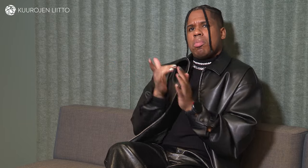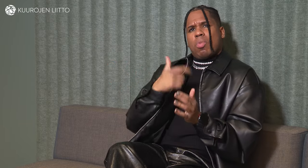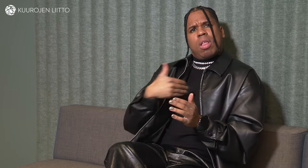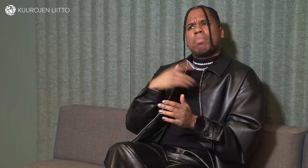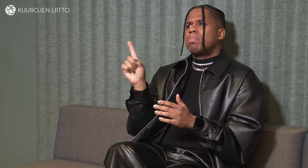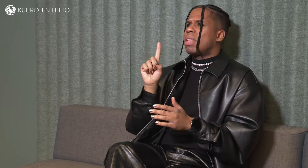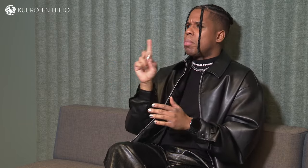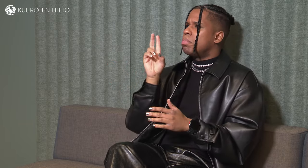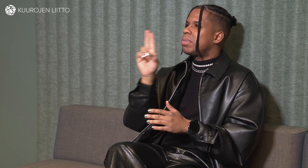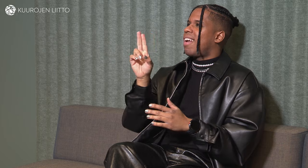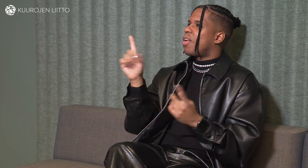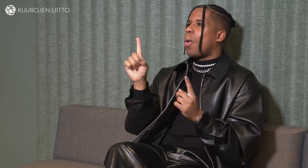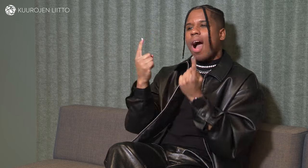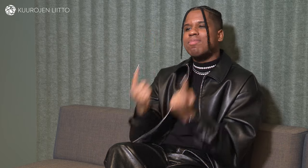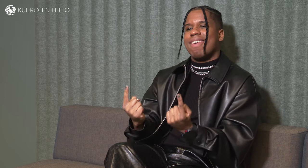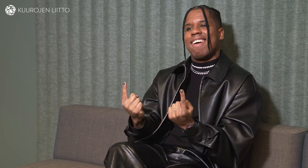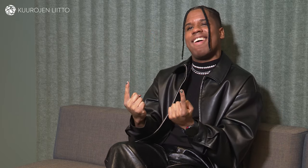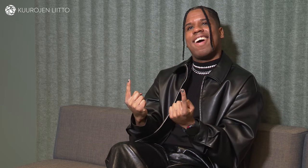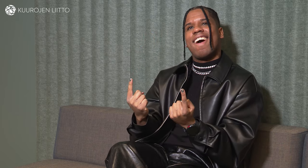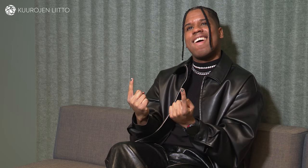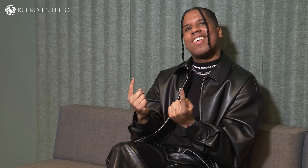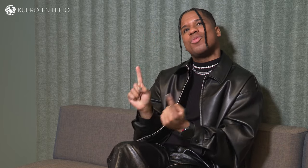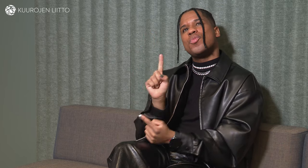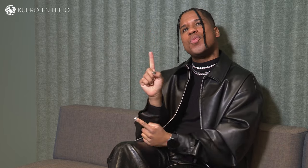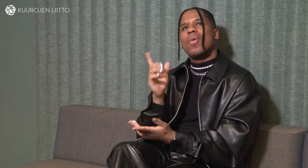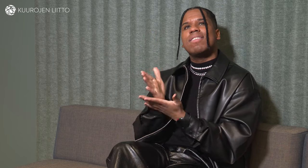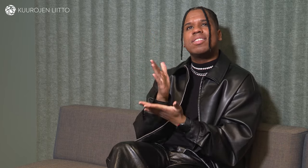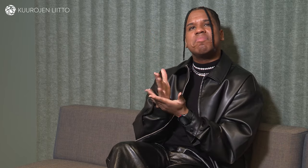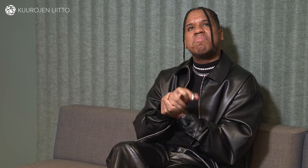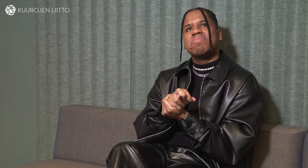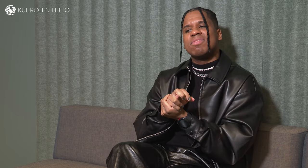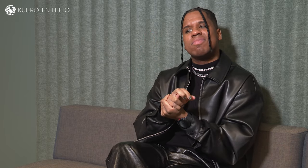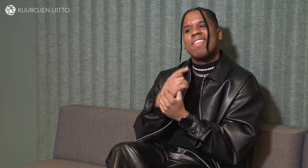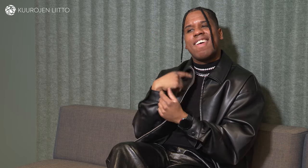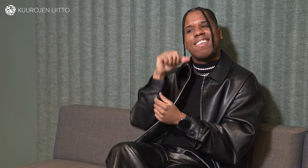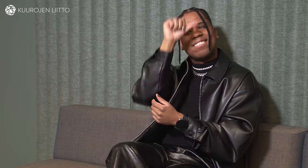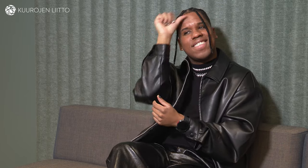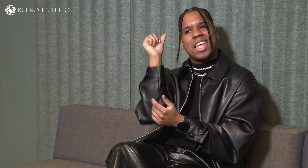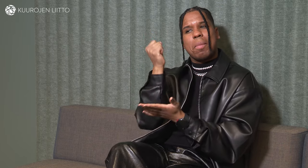Vuodesta 2023 vaikea nostaa mitään yksittäistä asiaa, -